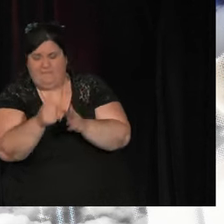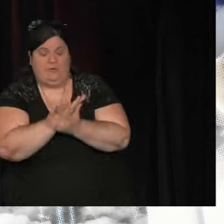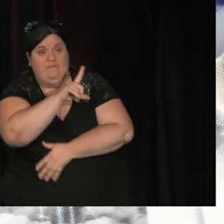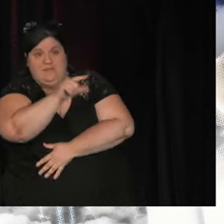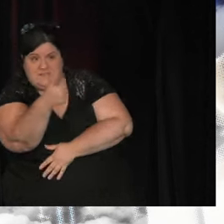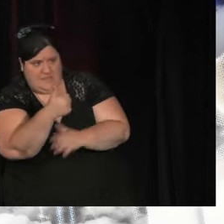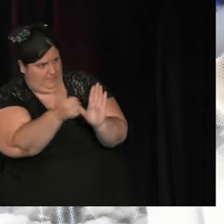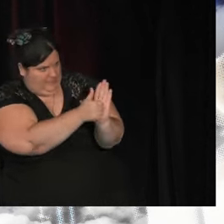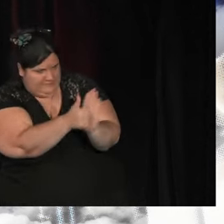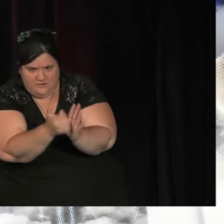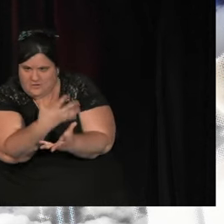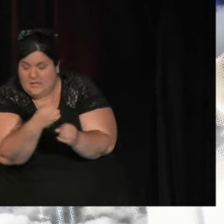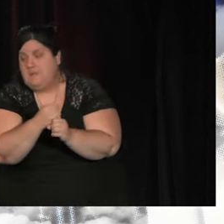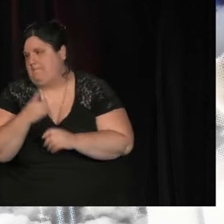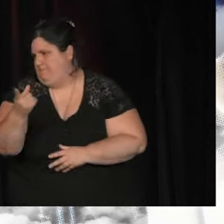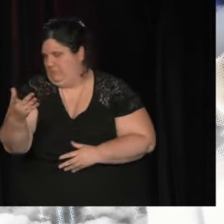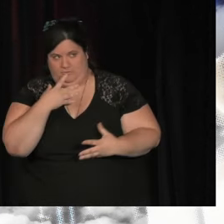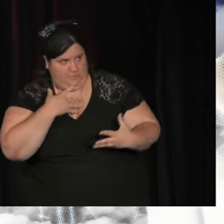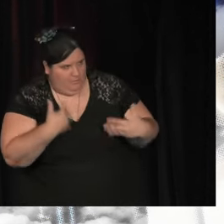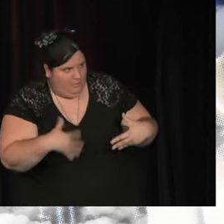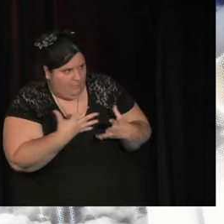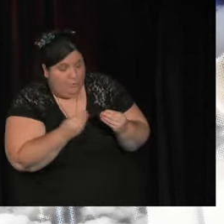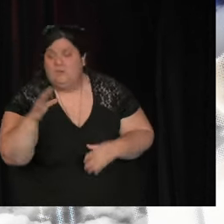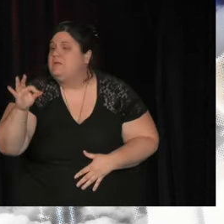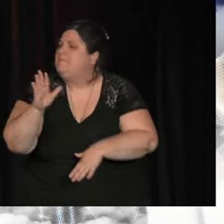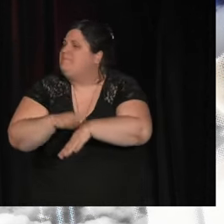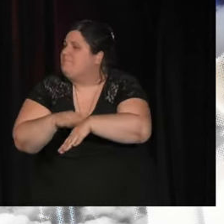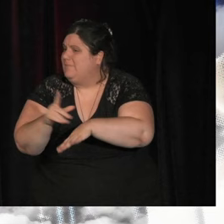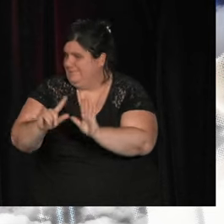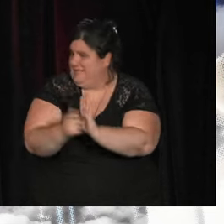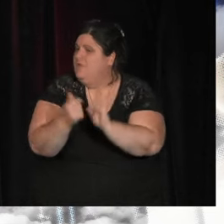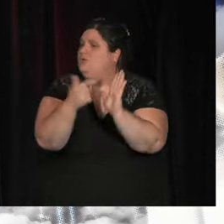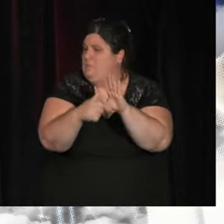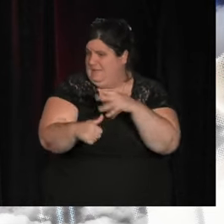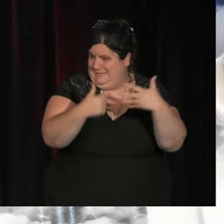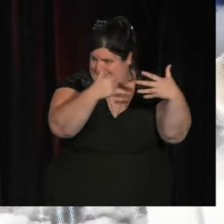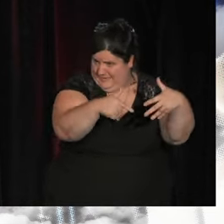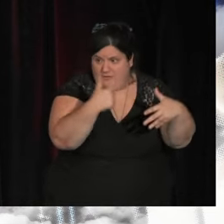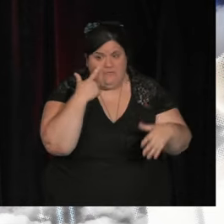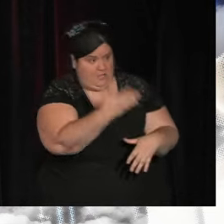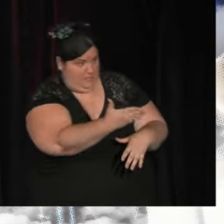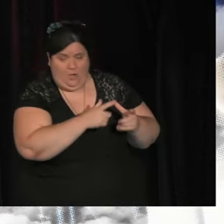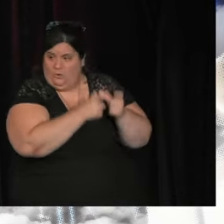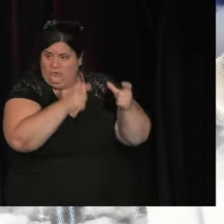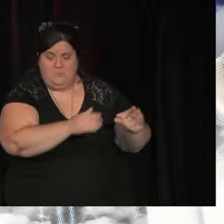nous écoutent et qui sont là en vrai, d'aller regarder les fameuses conférences GDC. L'année 2017, il n'y a quasiment que des conférences de Blizzard. Ils ont vraiment occupé le terrain.